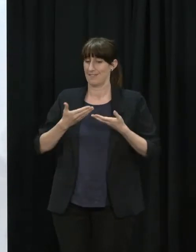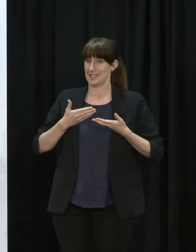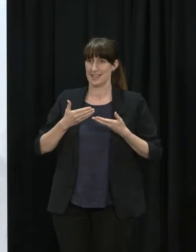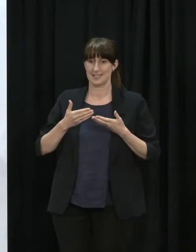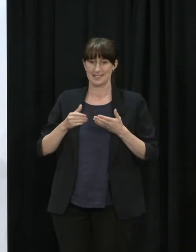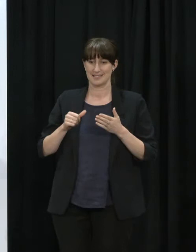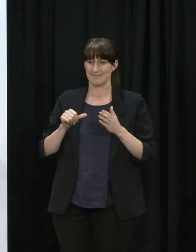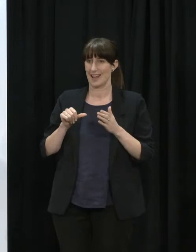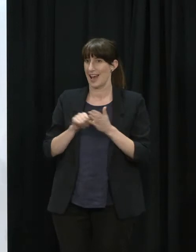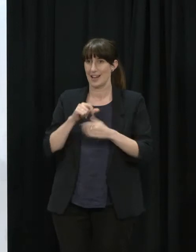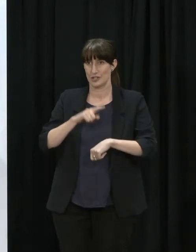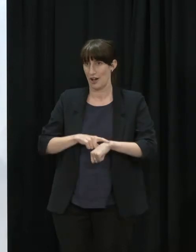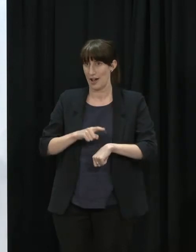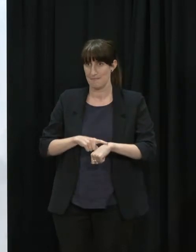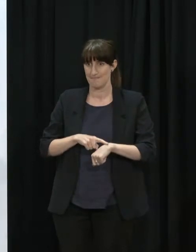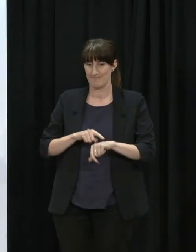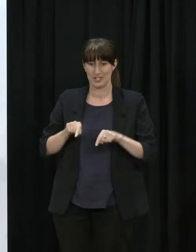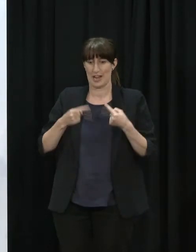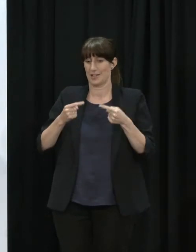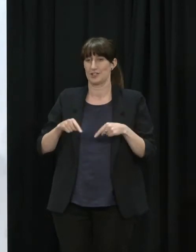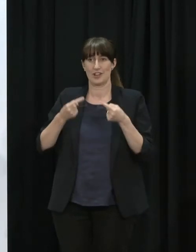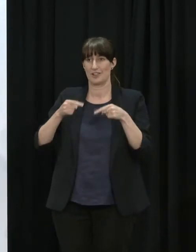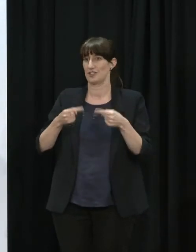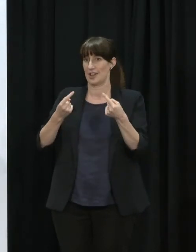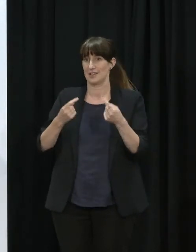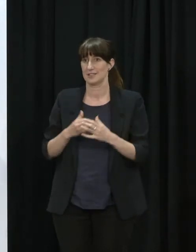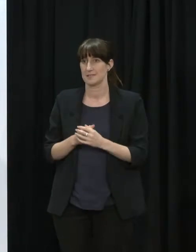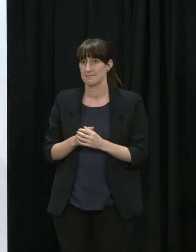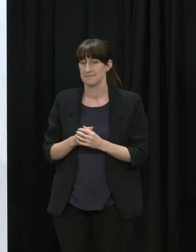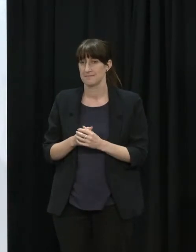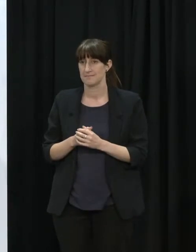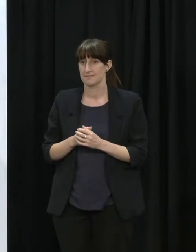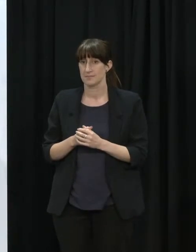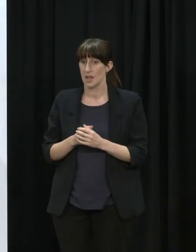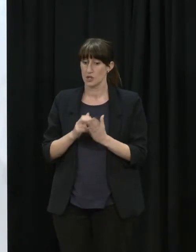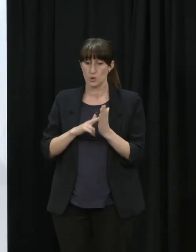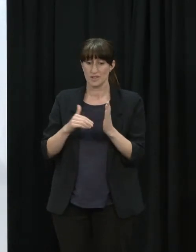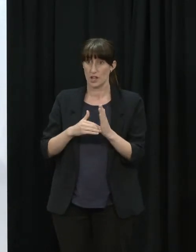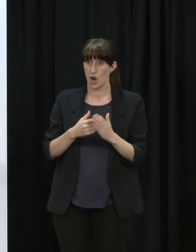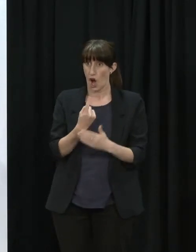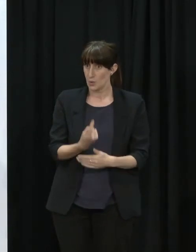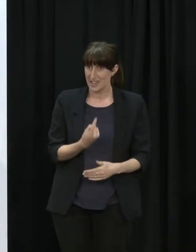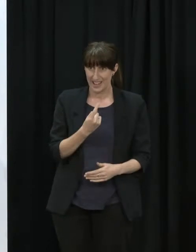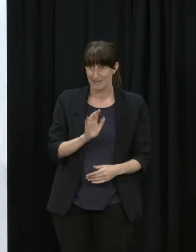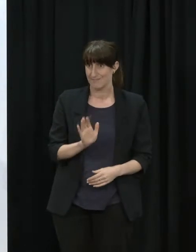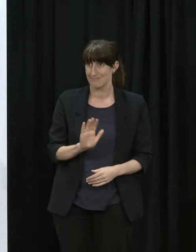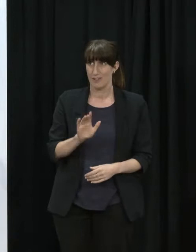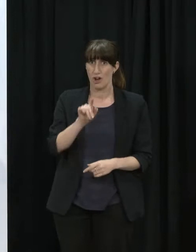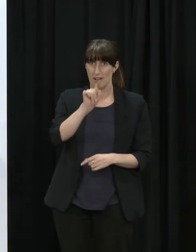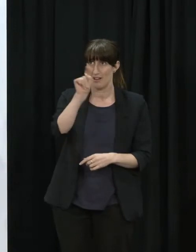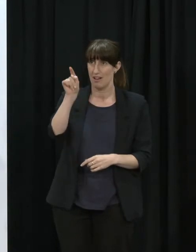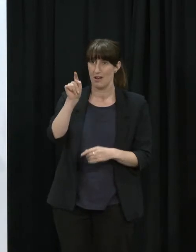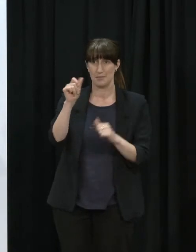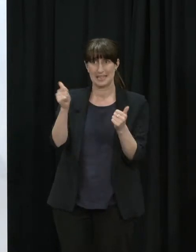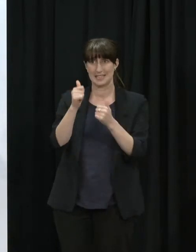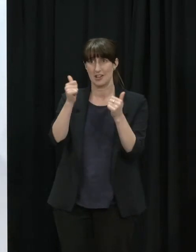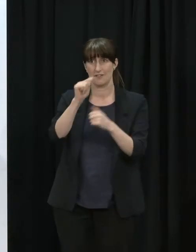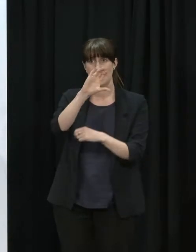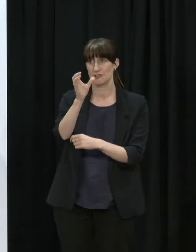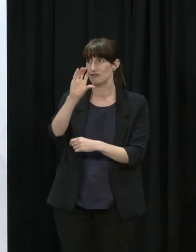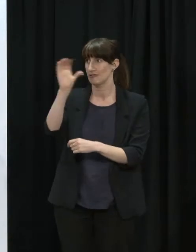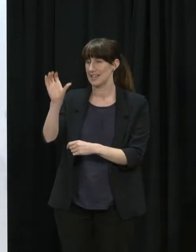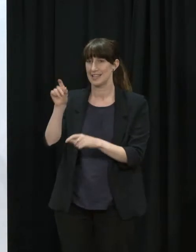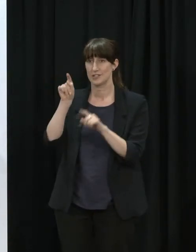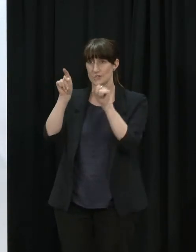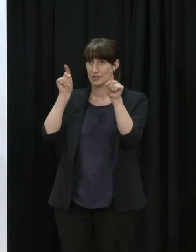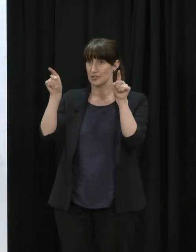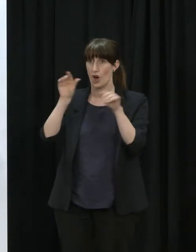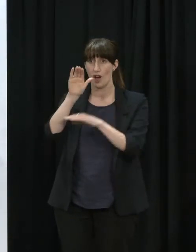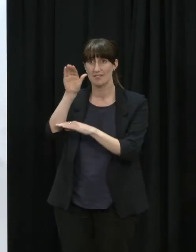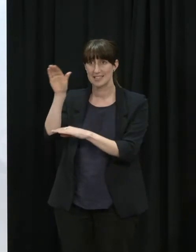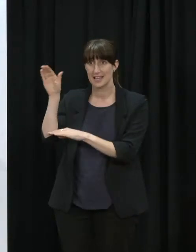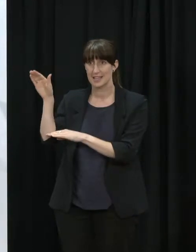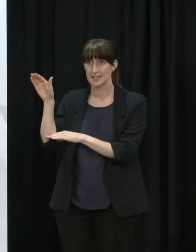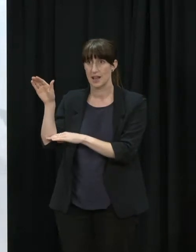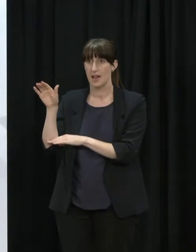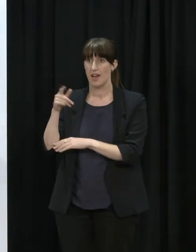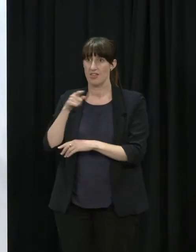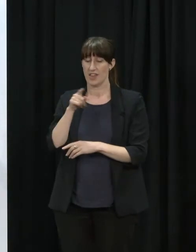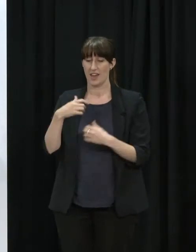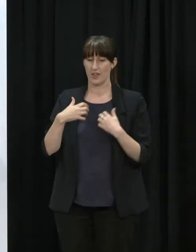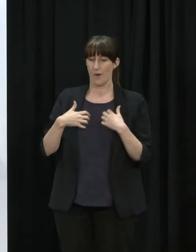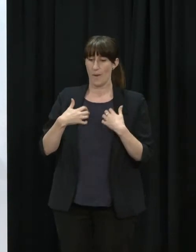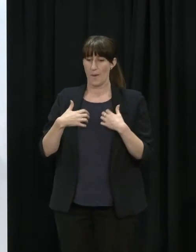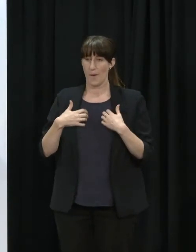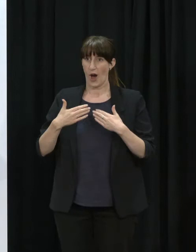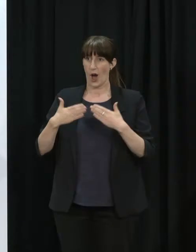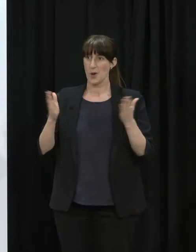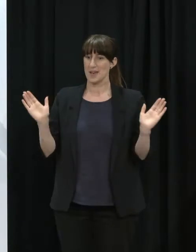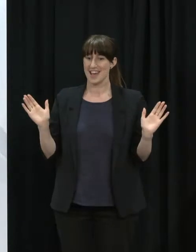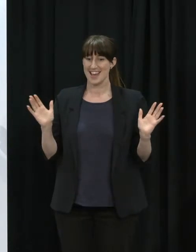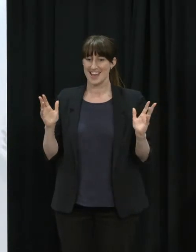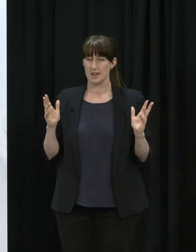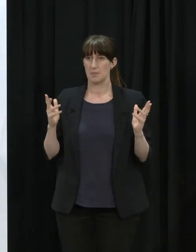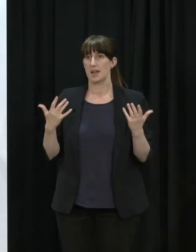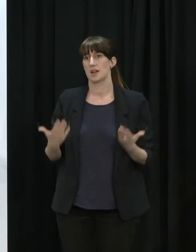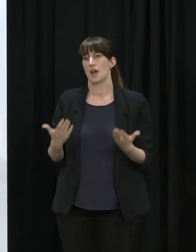pono, ko te COVID-19 kei te